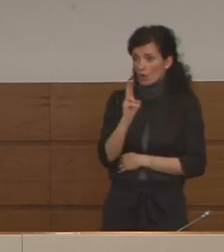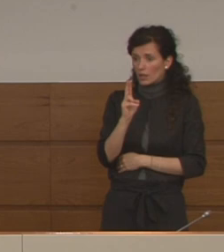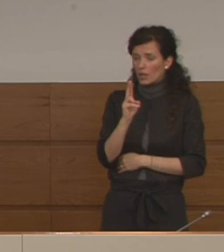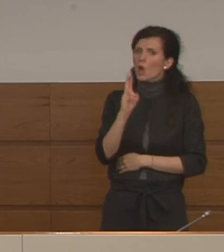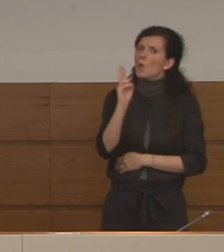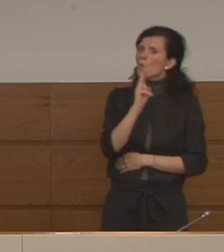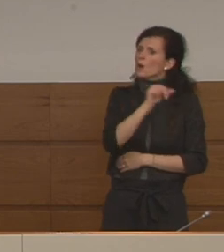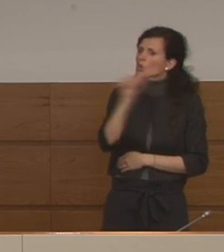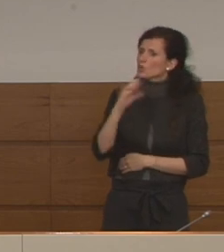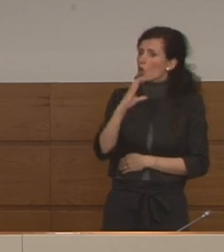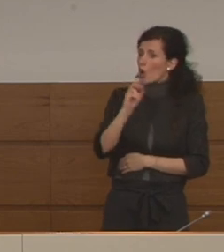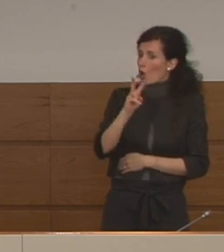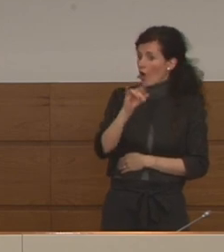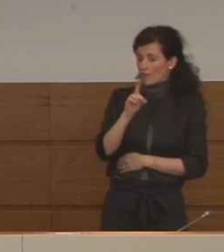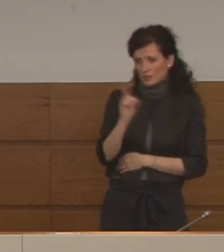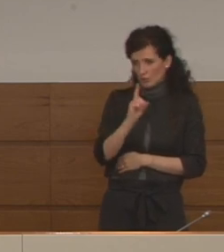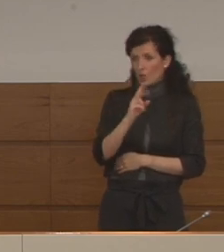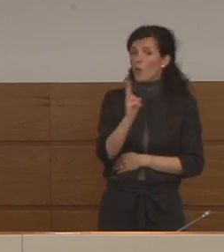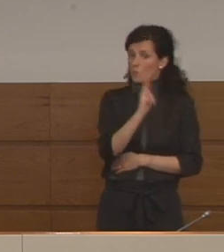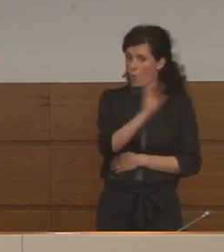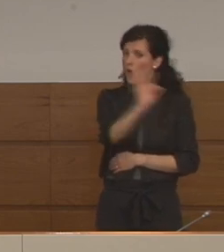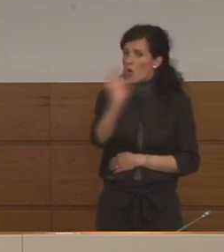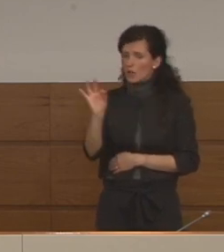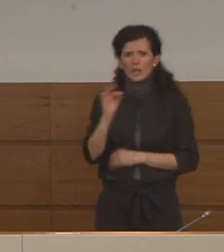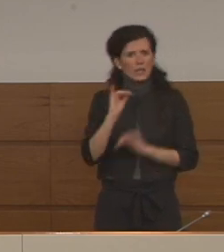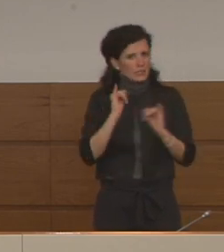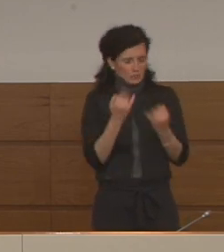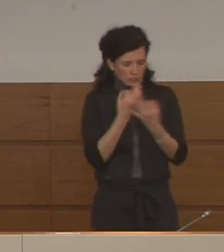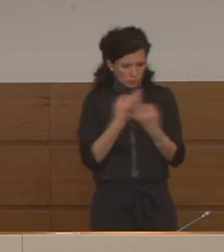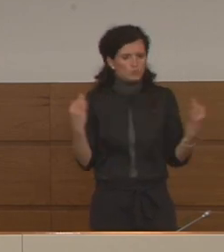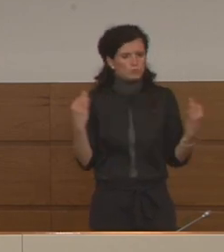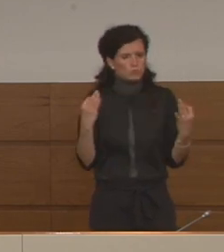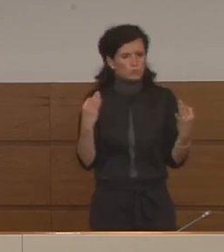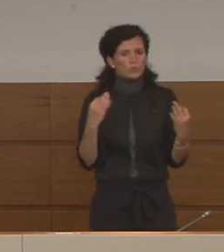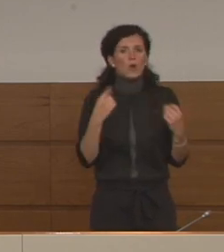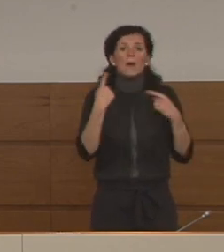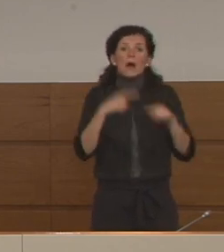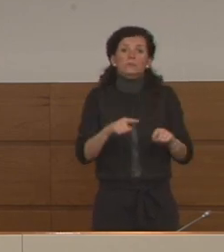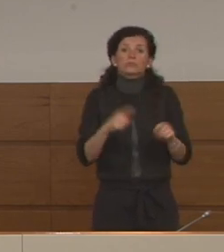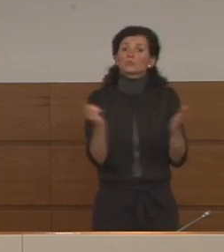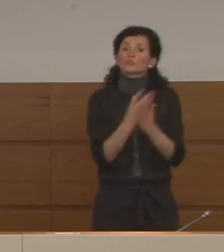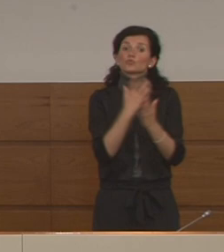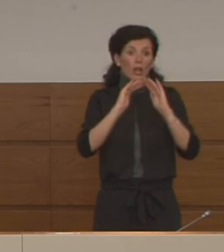Sì, certo, ma questa è una cosa che sta avvenendo in tutto il mondo. Nel senso